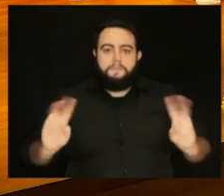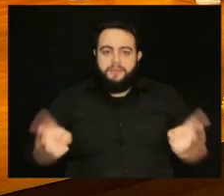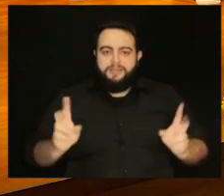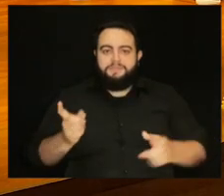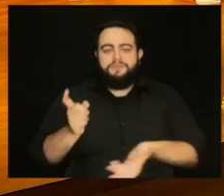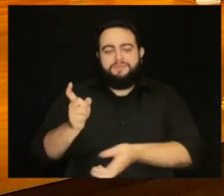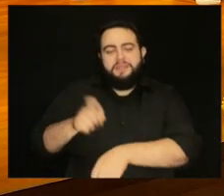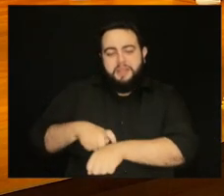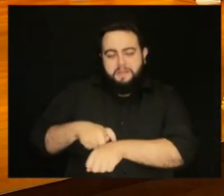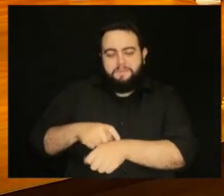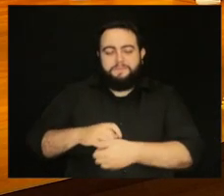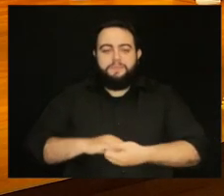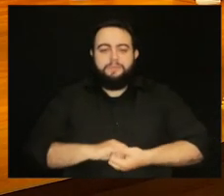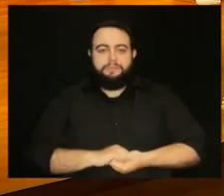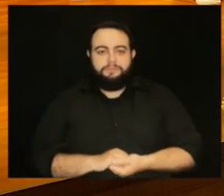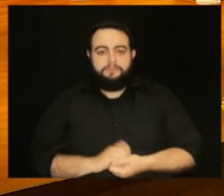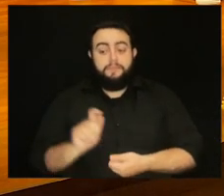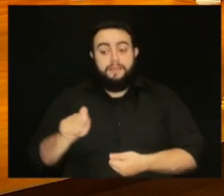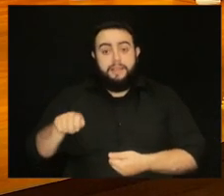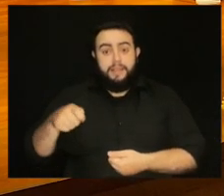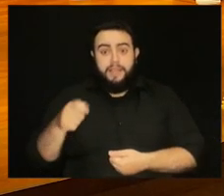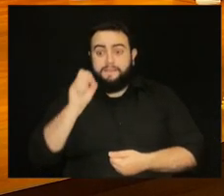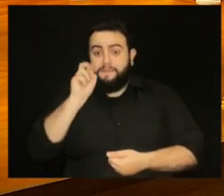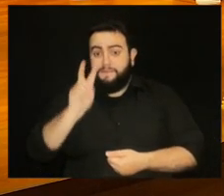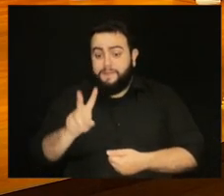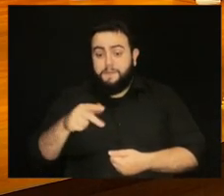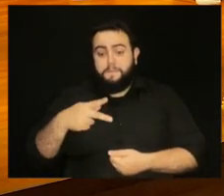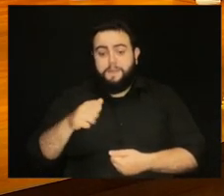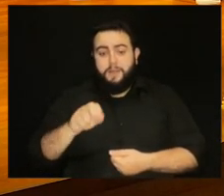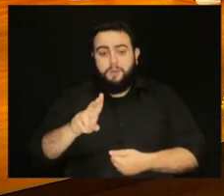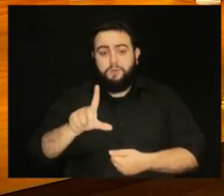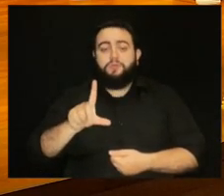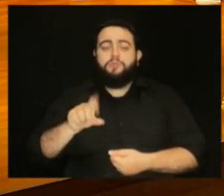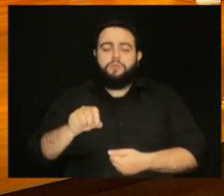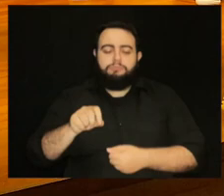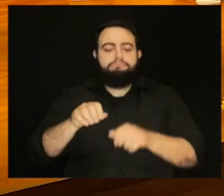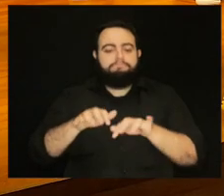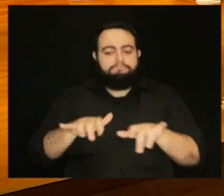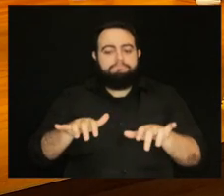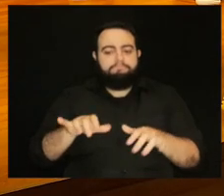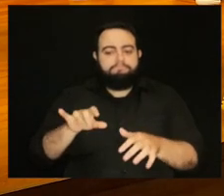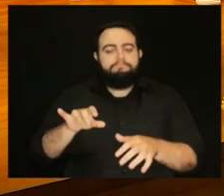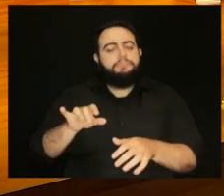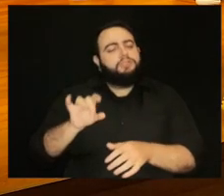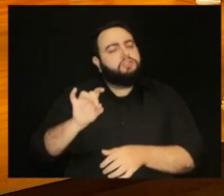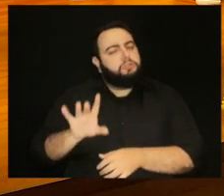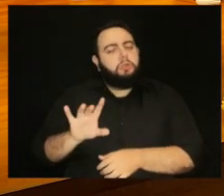o Paulo Coelho tocar infelizmente ele só tem uma gravação e nessa gravação o piano tá super